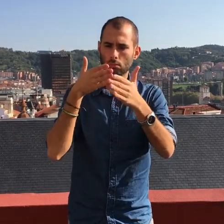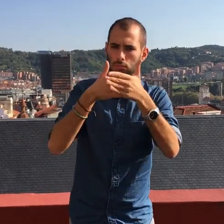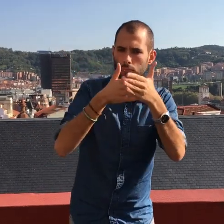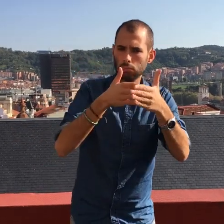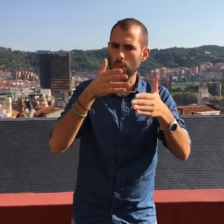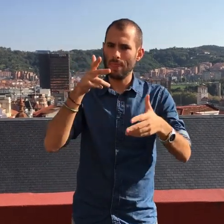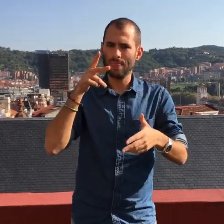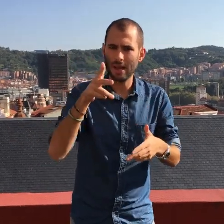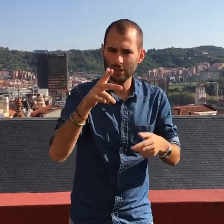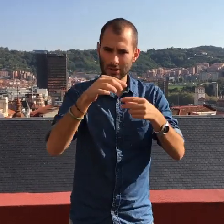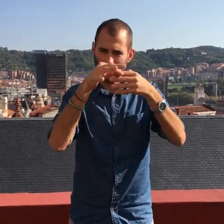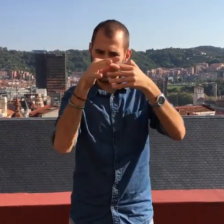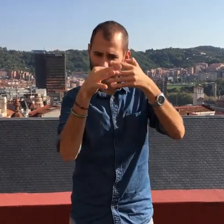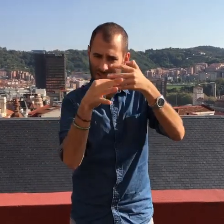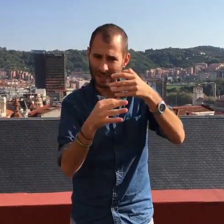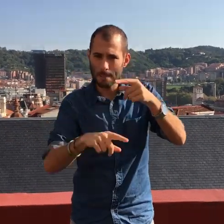donde no parasteis de reivindicar derechos, entre otras cosas.